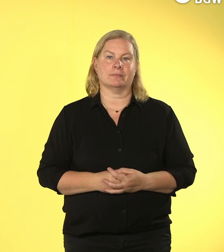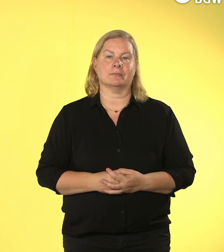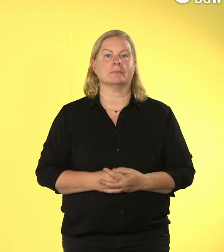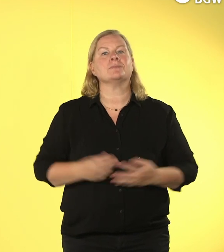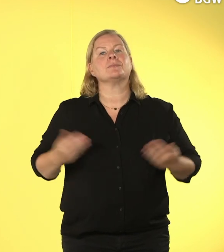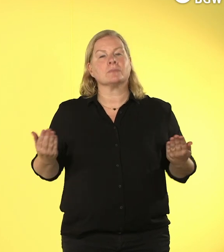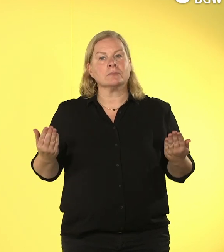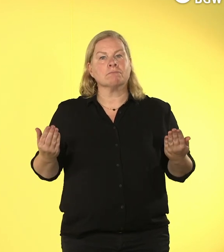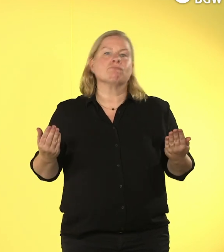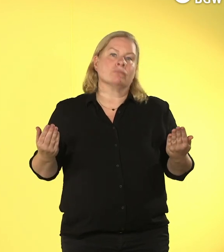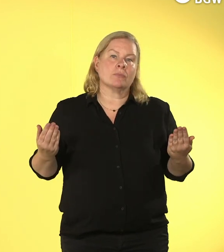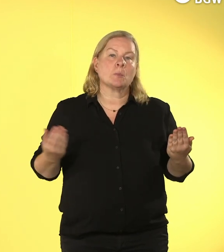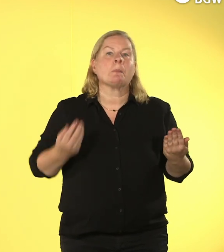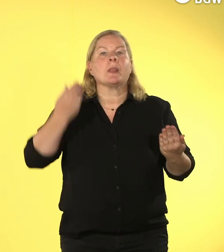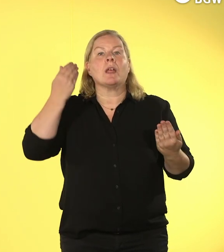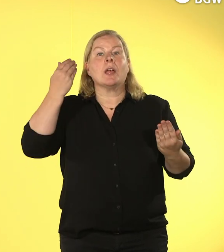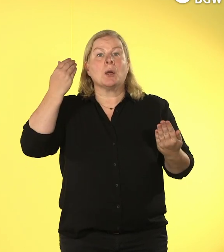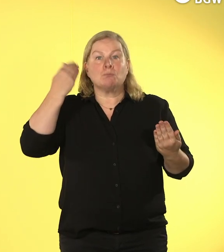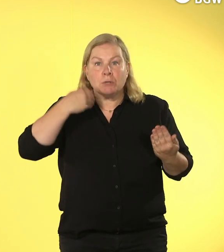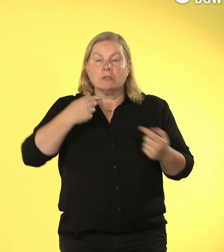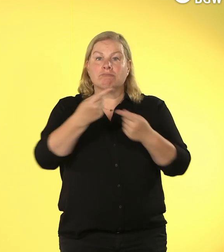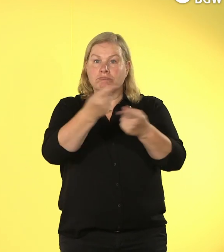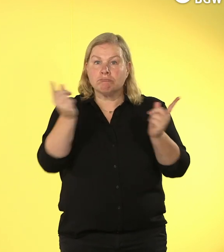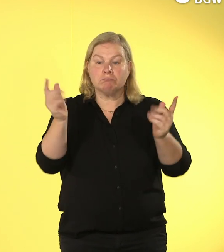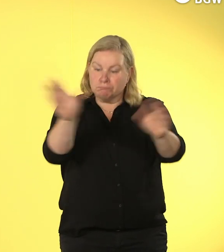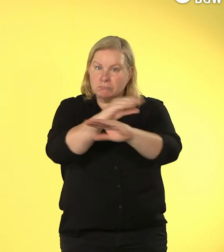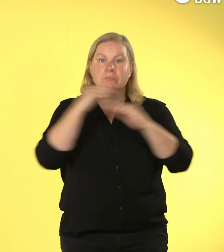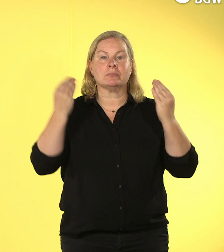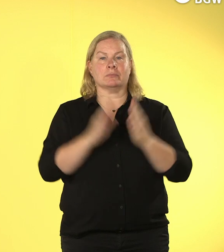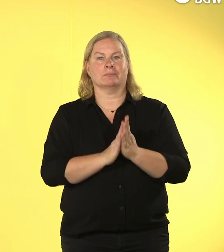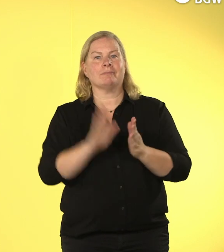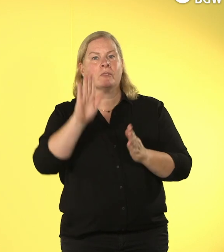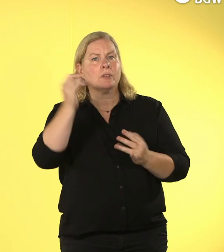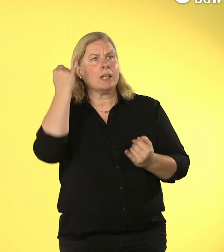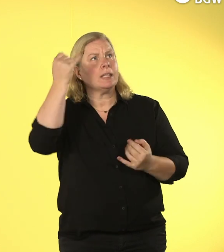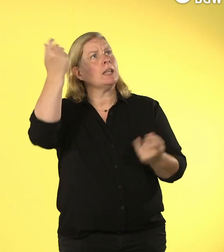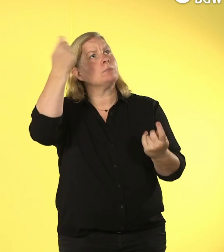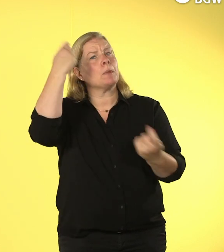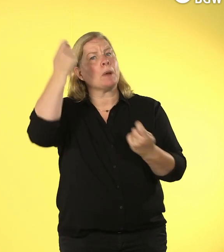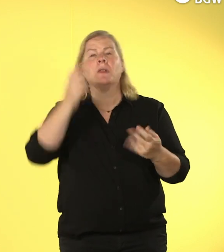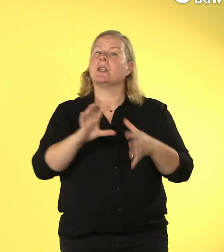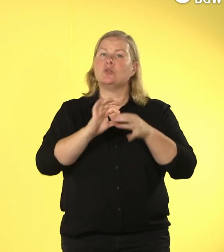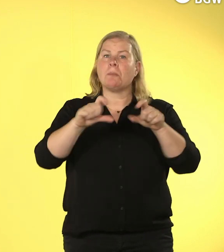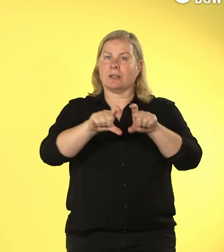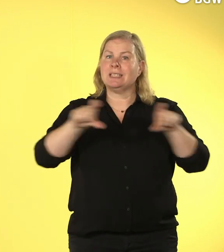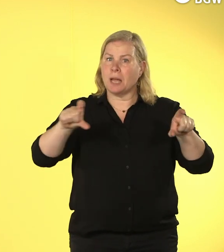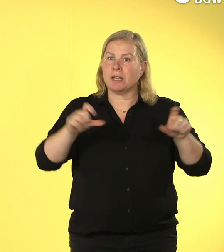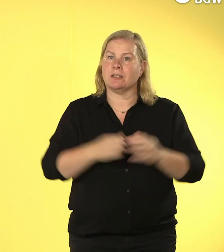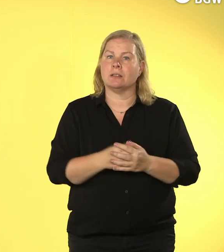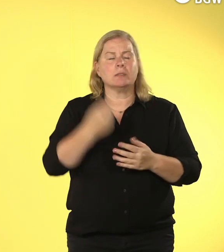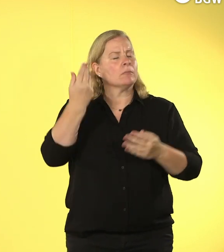Bitte teilt uns eure Ideen zu diesen Themen, die wir besprechen,